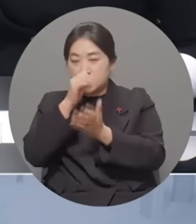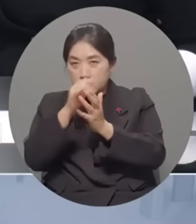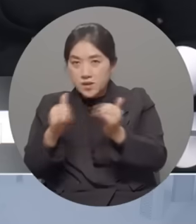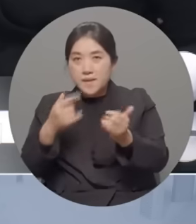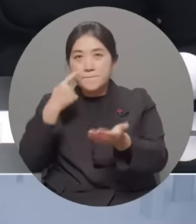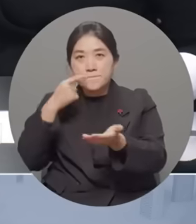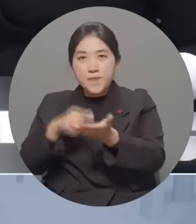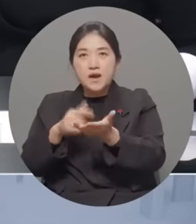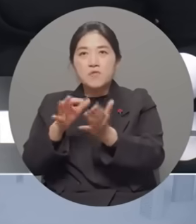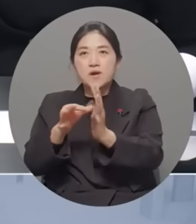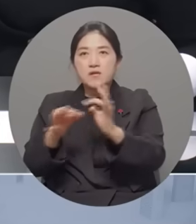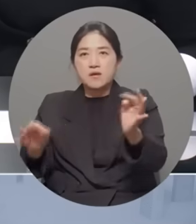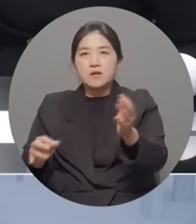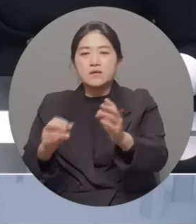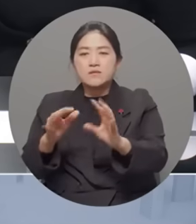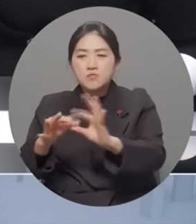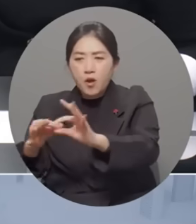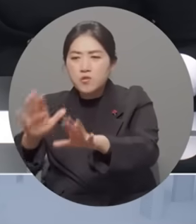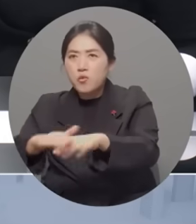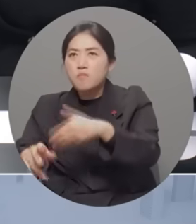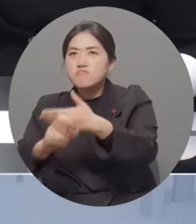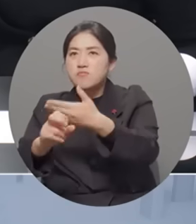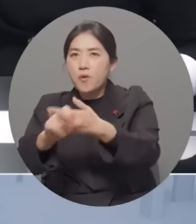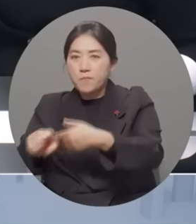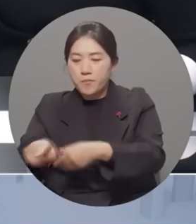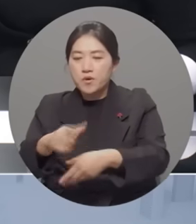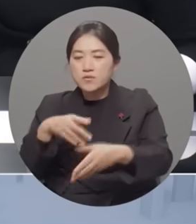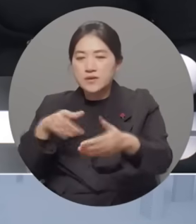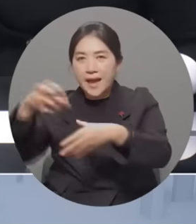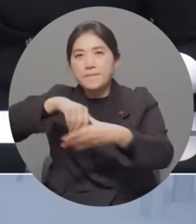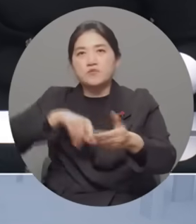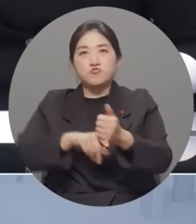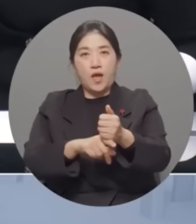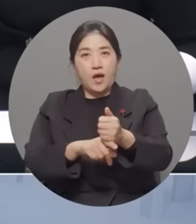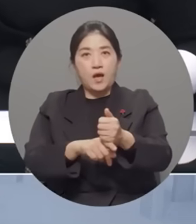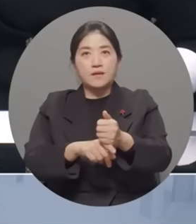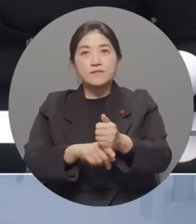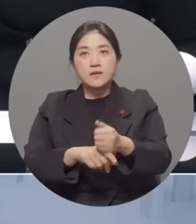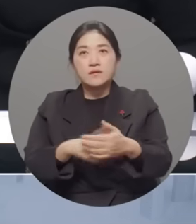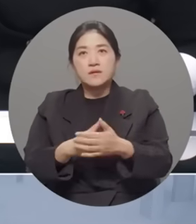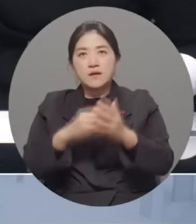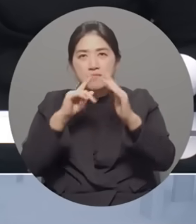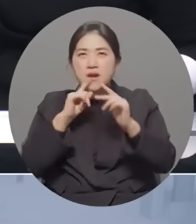사건의 수사 과정에 범죄 혐의자로 밝혀진 관련자들에 의한 불법 행위도 수사